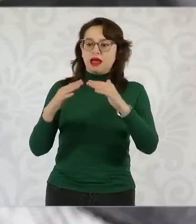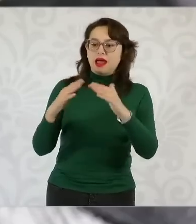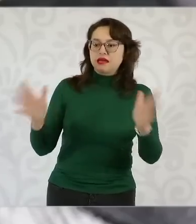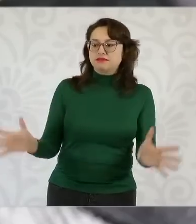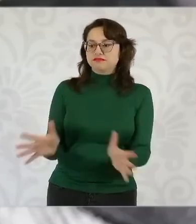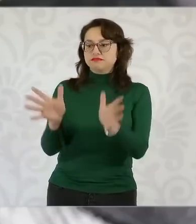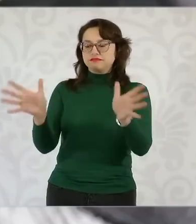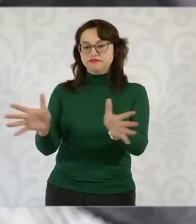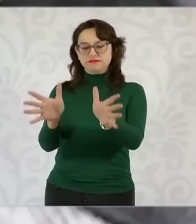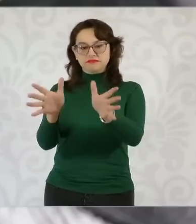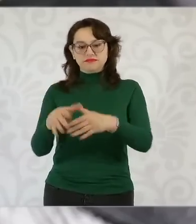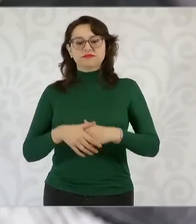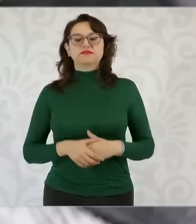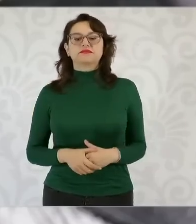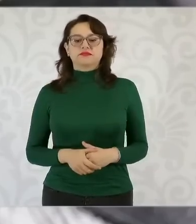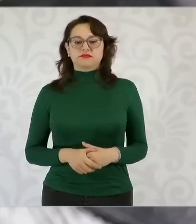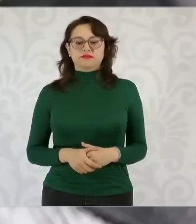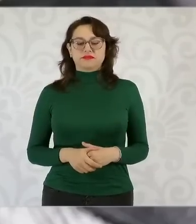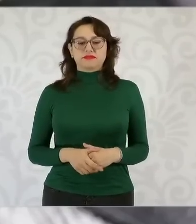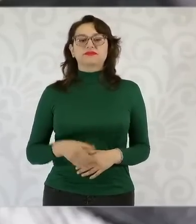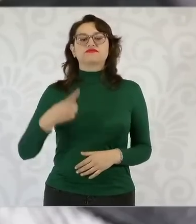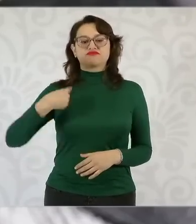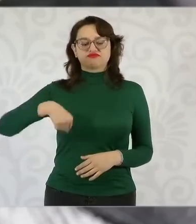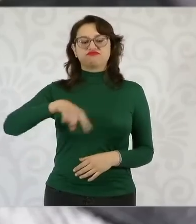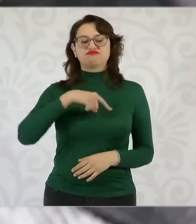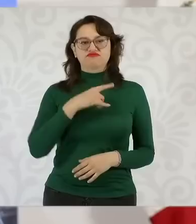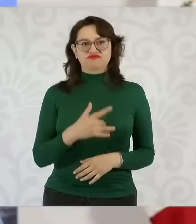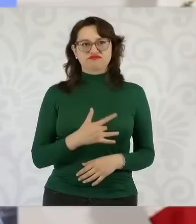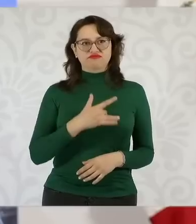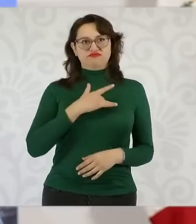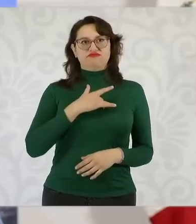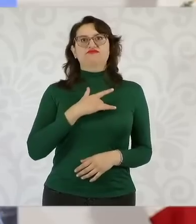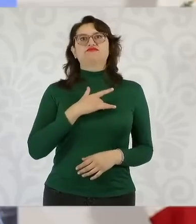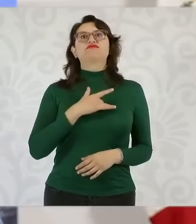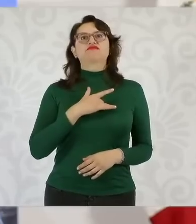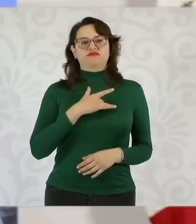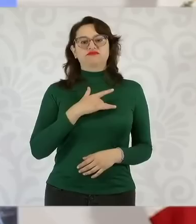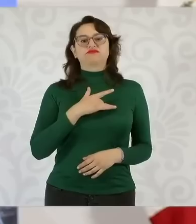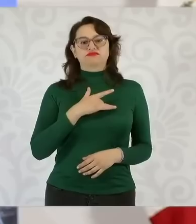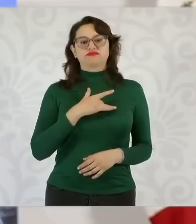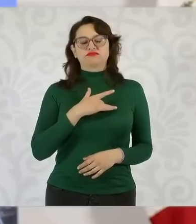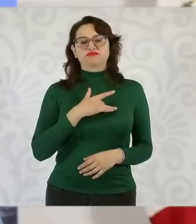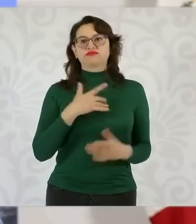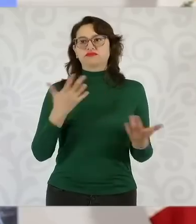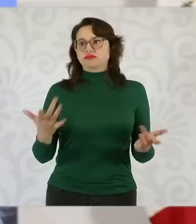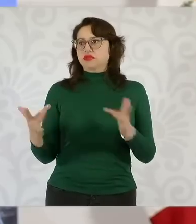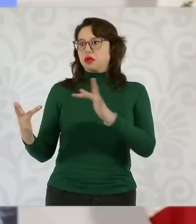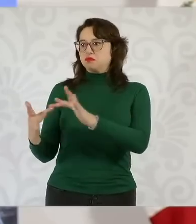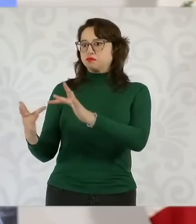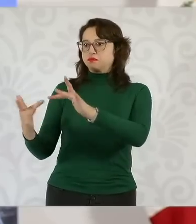la vivienda continuar nuestra visión y estrategia de retail interconectado para seguir transformando